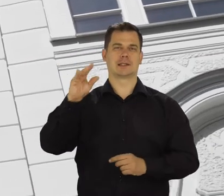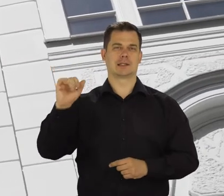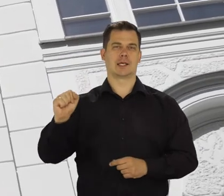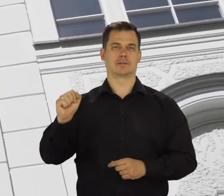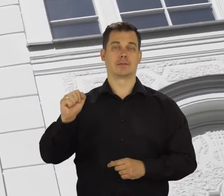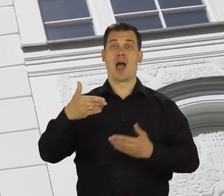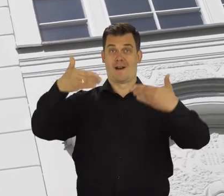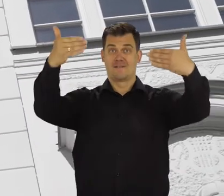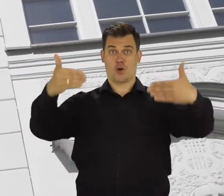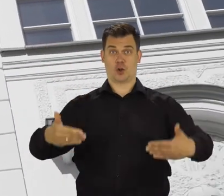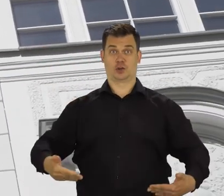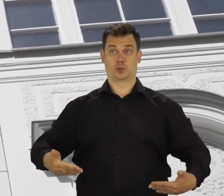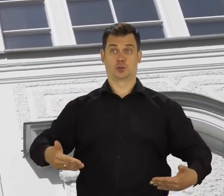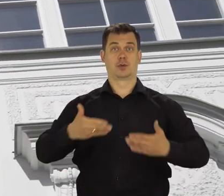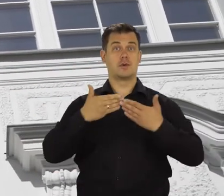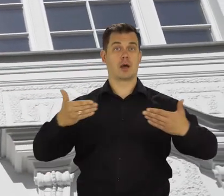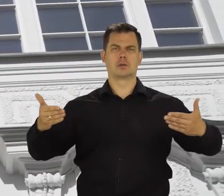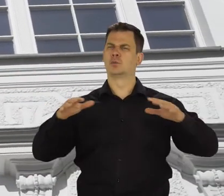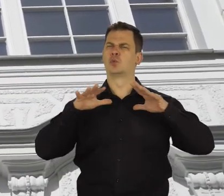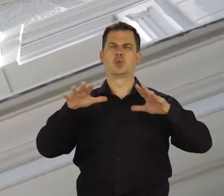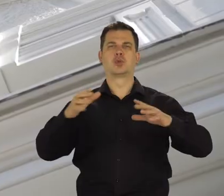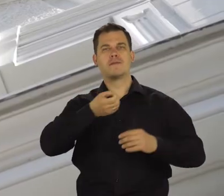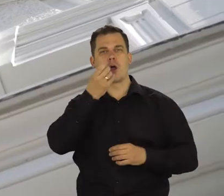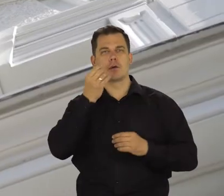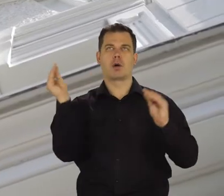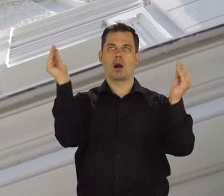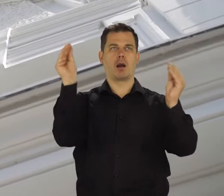Na froncie teatru było sporo takich florystycznych zdobień,